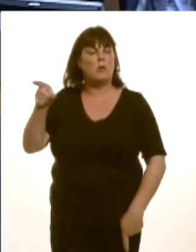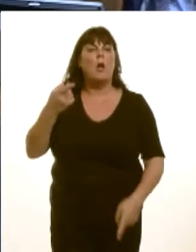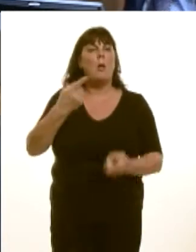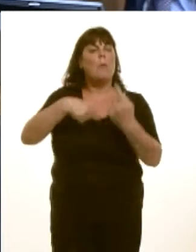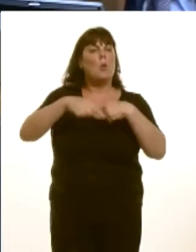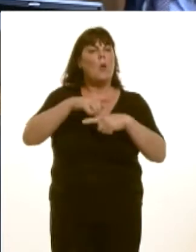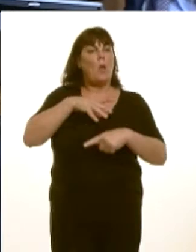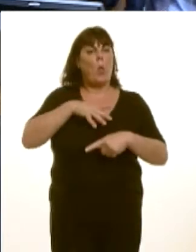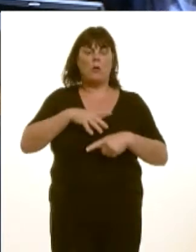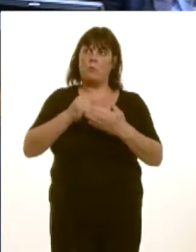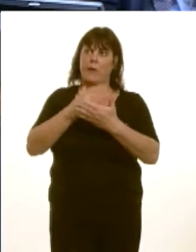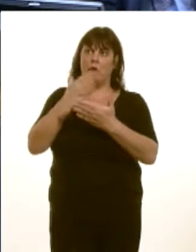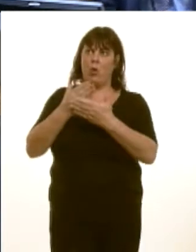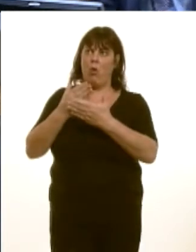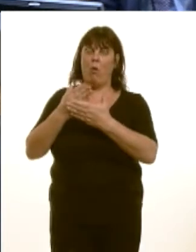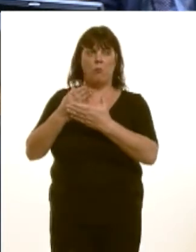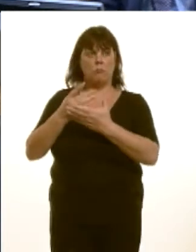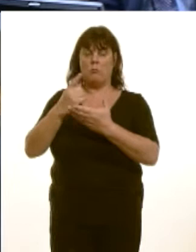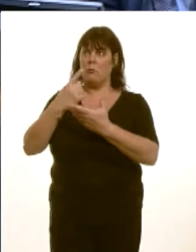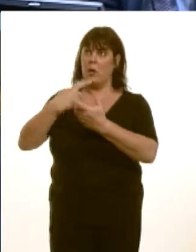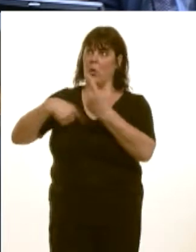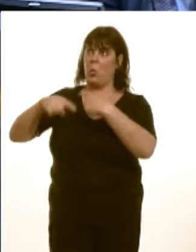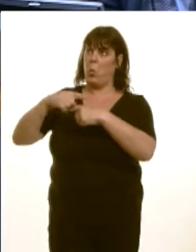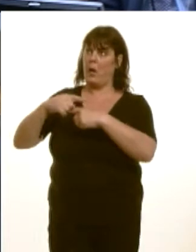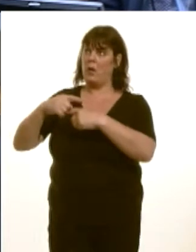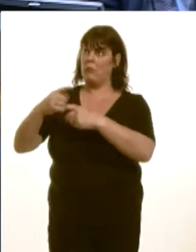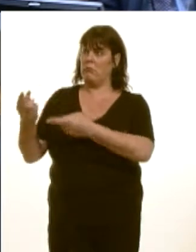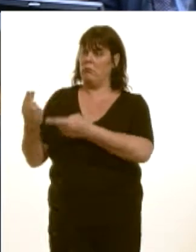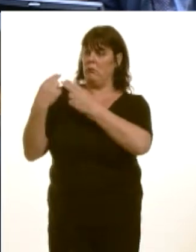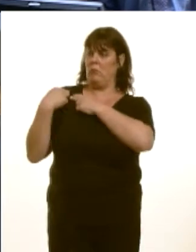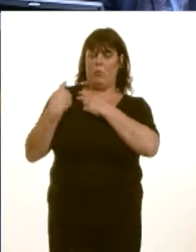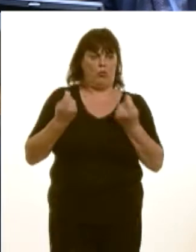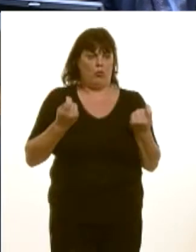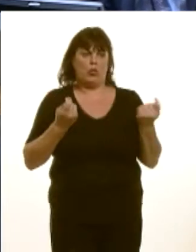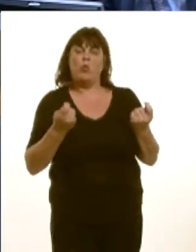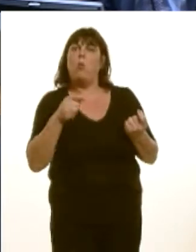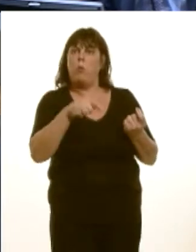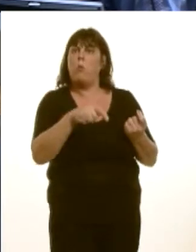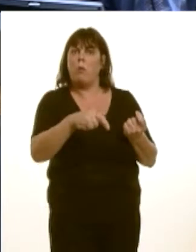cael ei roi i orsafoedd fel Aberdaugleddau sydd ei eisiau fe.